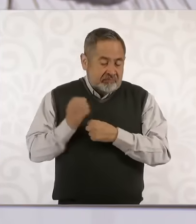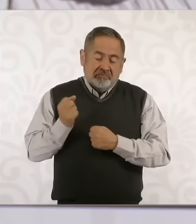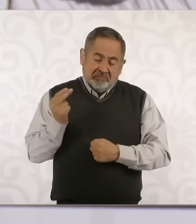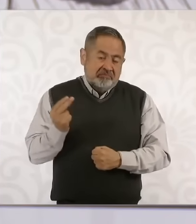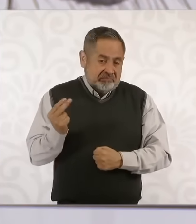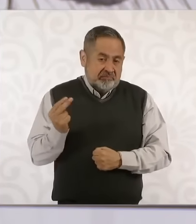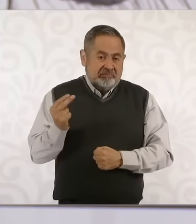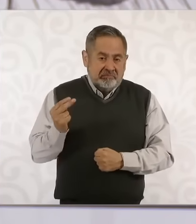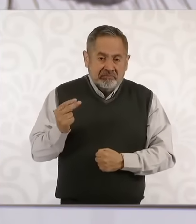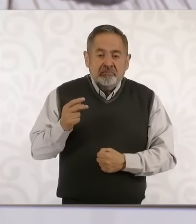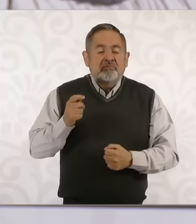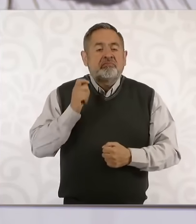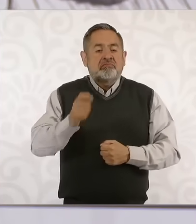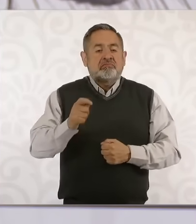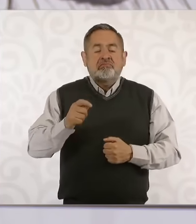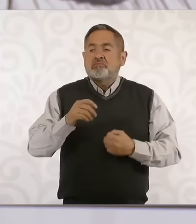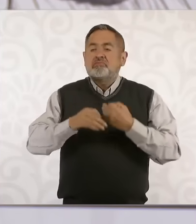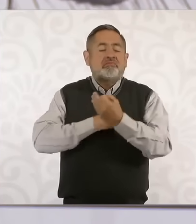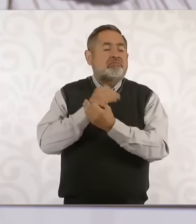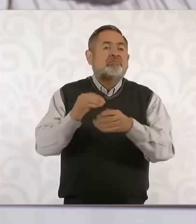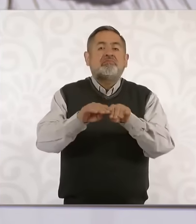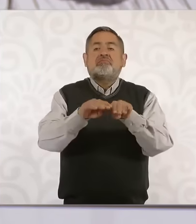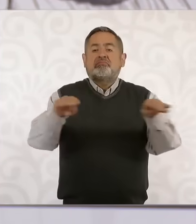tiene que representar realmente un espacio de